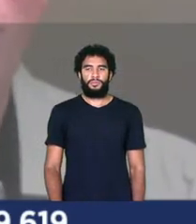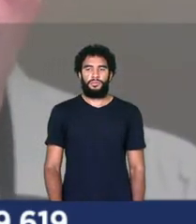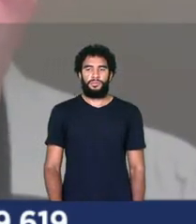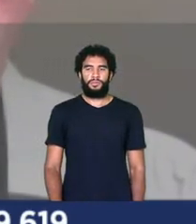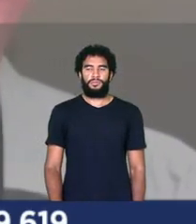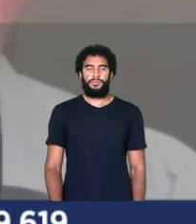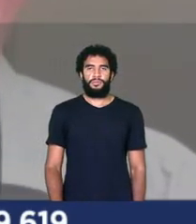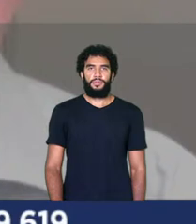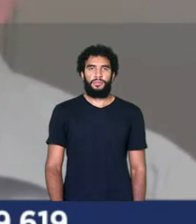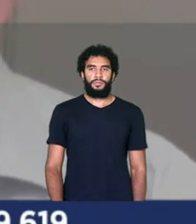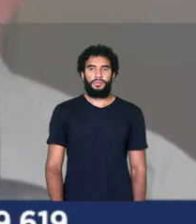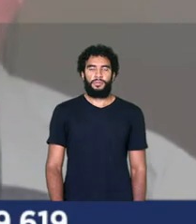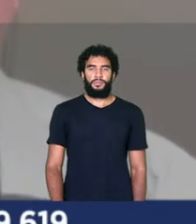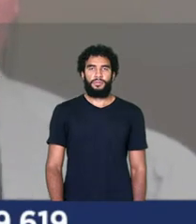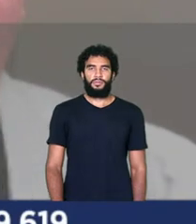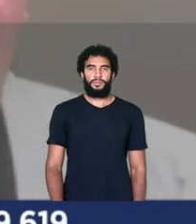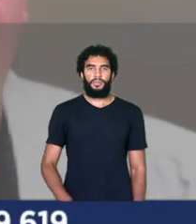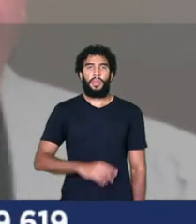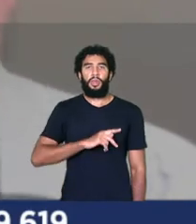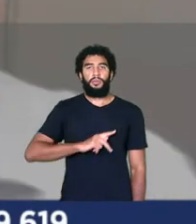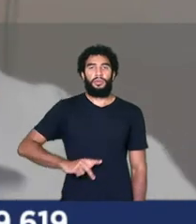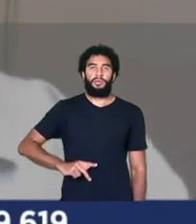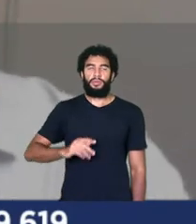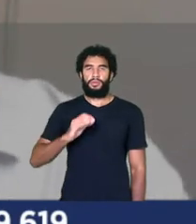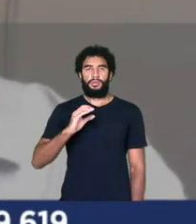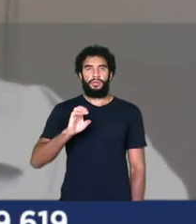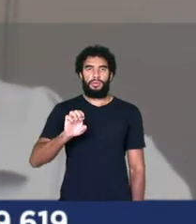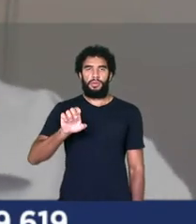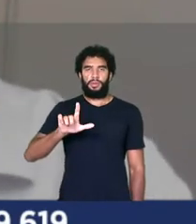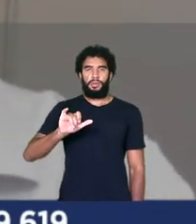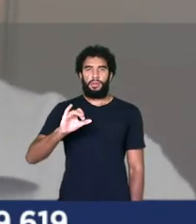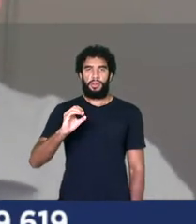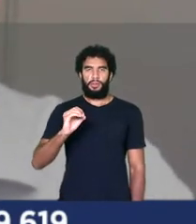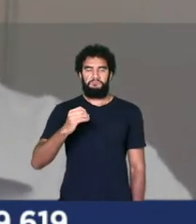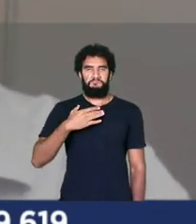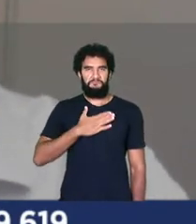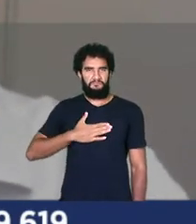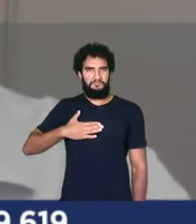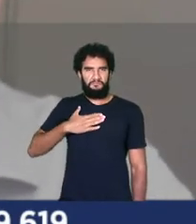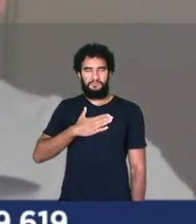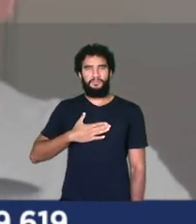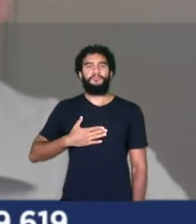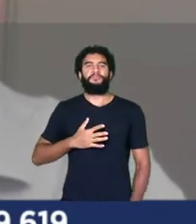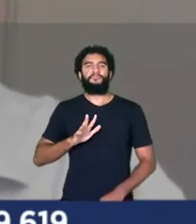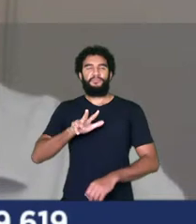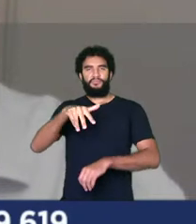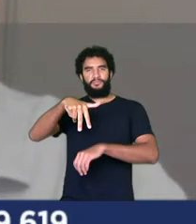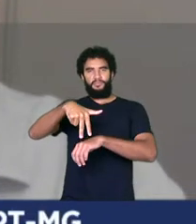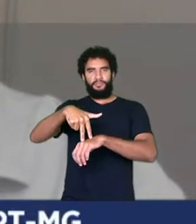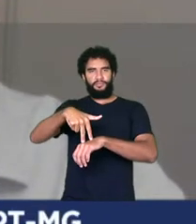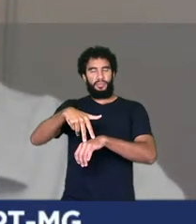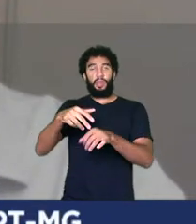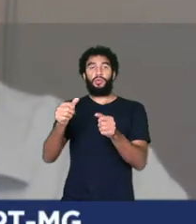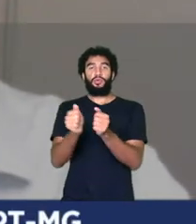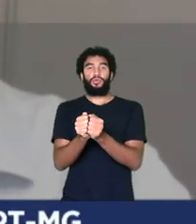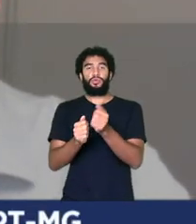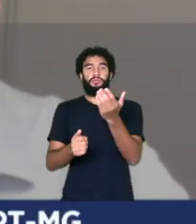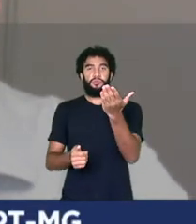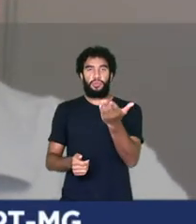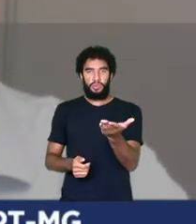COMPANHEIRO ROGÉRIO CORRÊA. DEPUTADO ROGÉRIO CORRÊA. [DEPUTADO]: PRESIDENTE CÉLIO MOURA, QUE PRAZER, VIU, OCUPAR A TRIBUNA COM VOSSA EXCELÊNCIA NA PRESIDÊNCIA